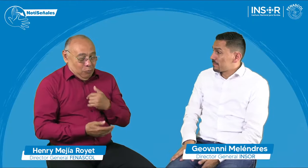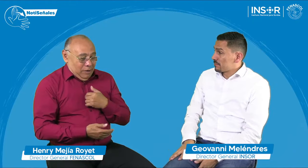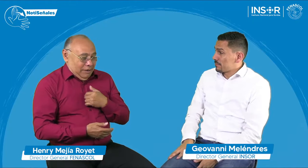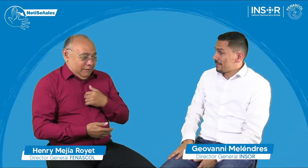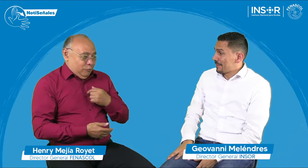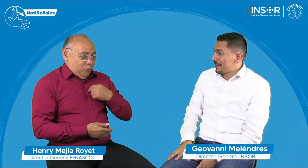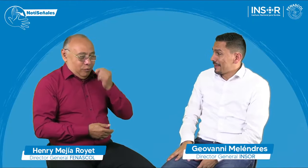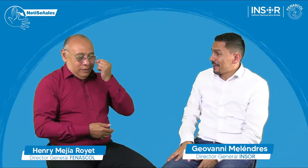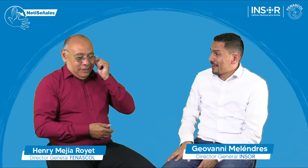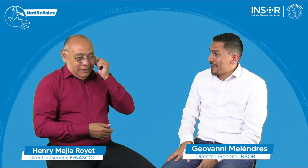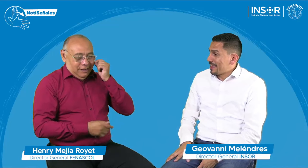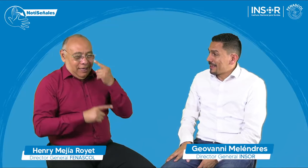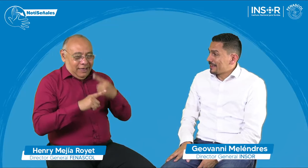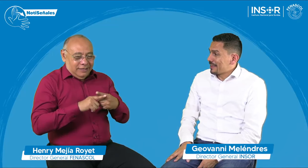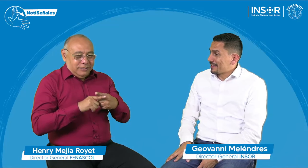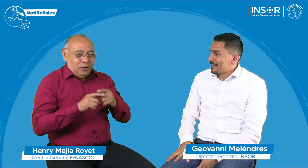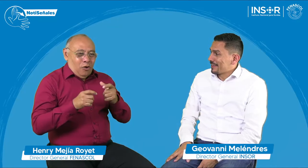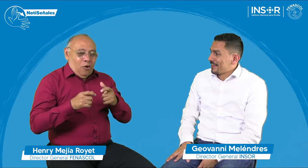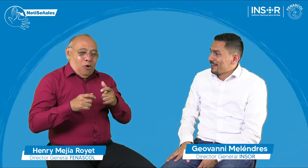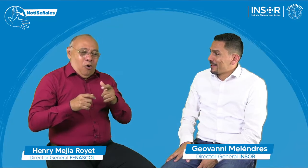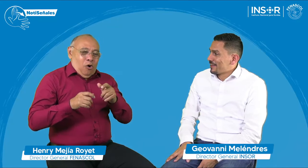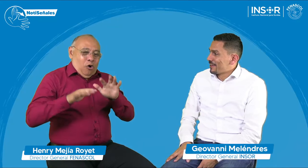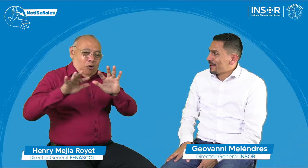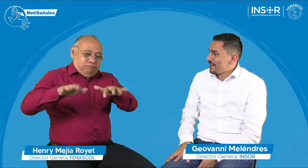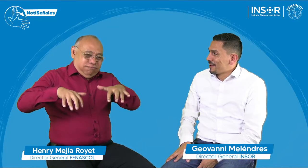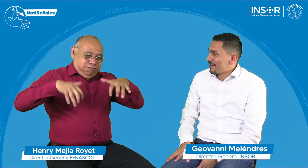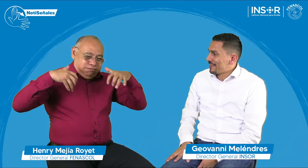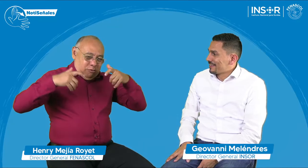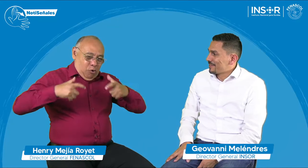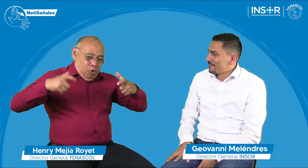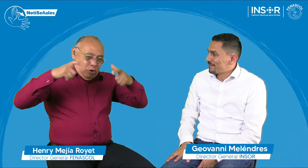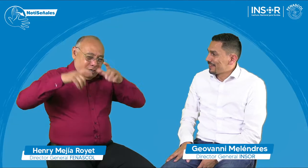esa organización y aprendí